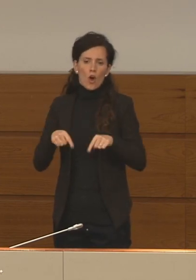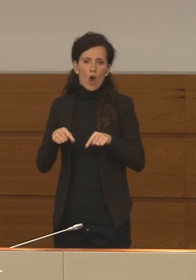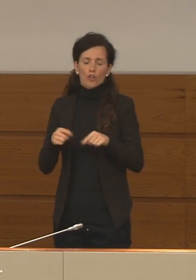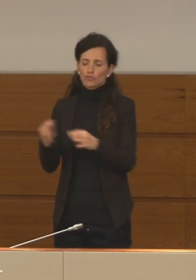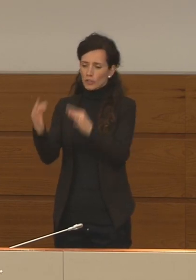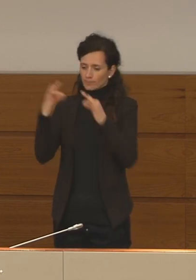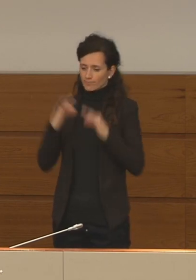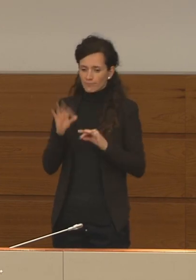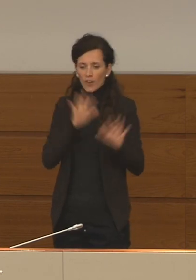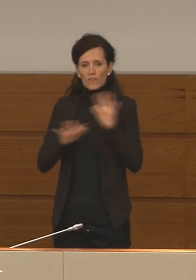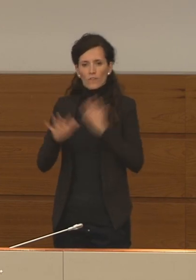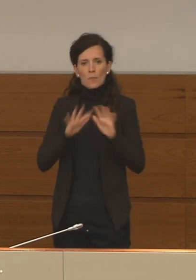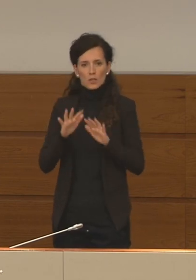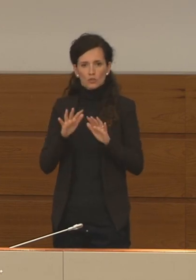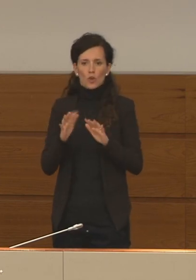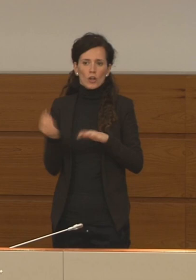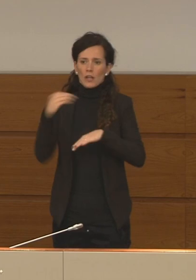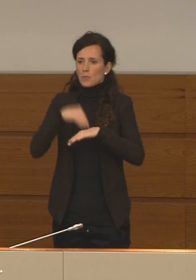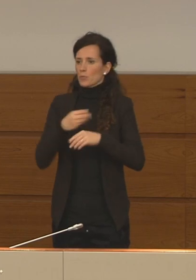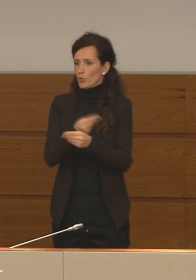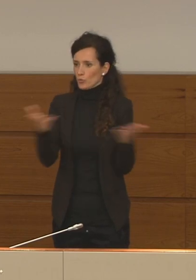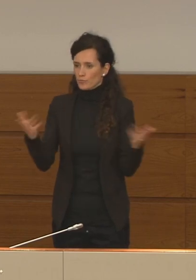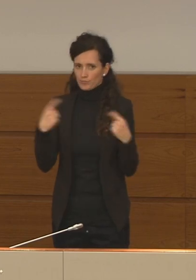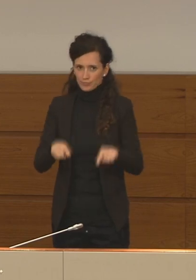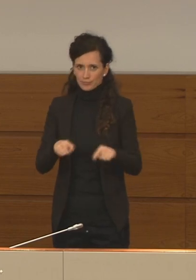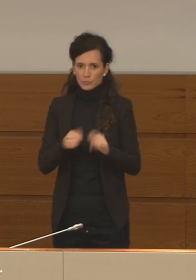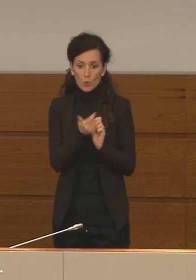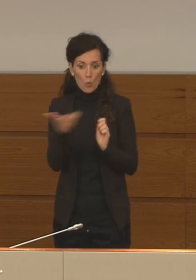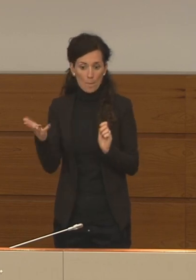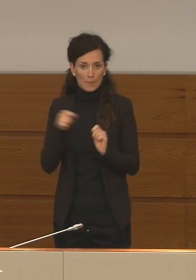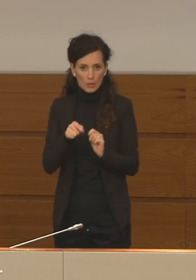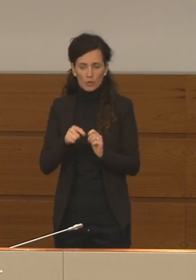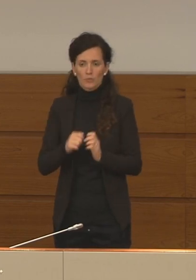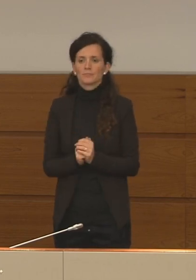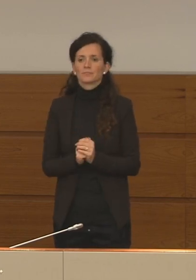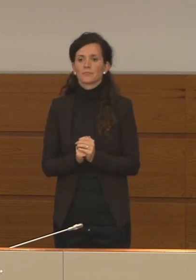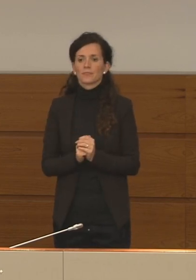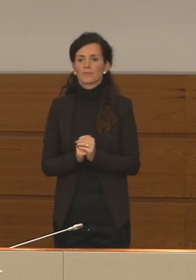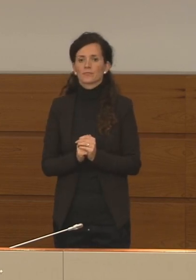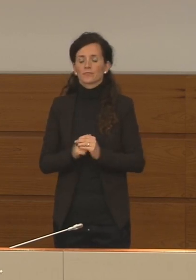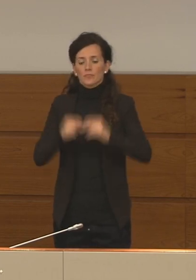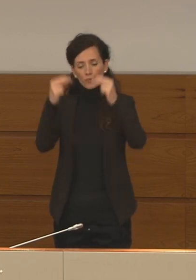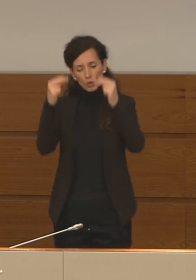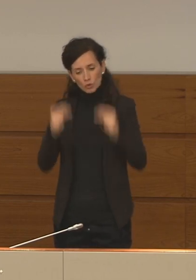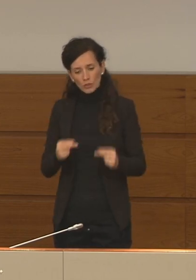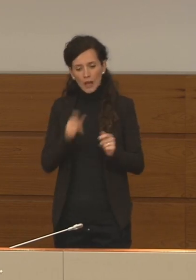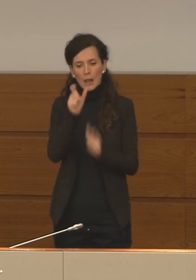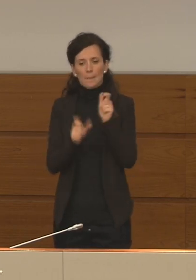più dei giorni scorsi. Il totale delle persone ricoverate con